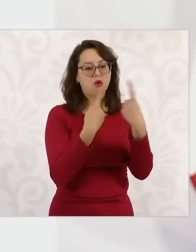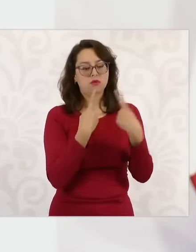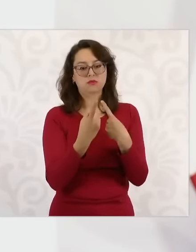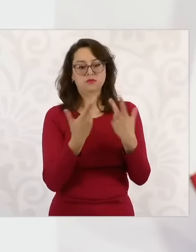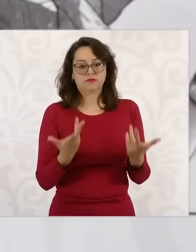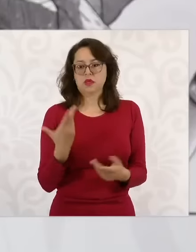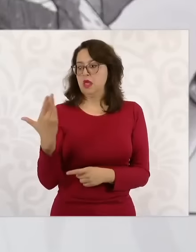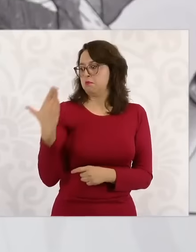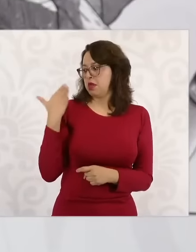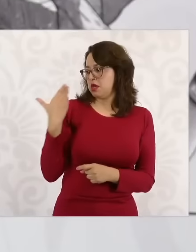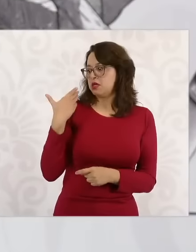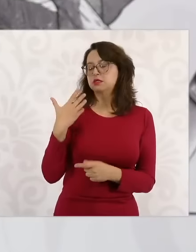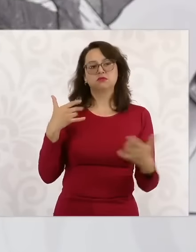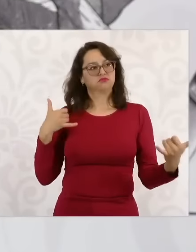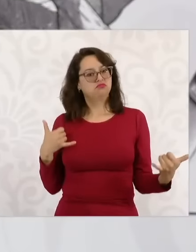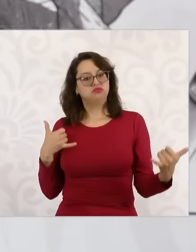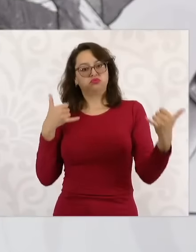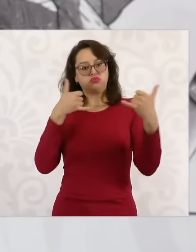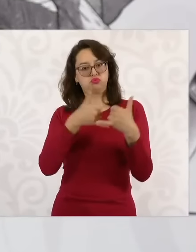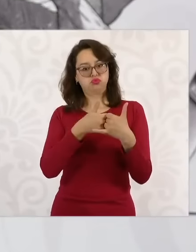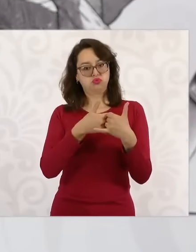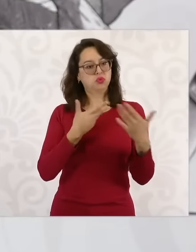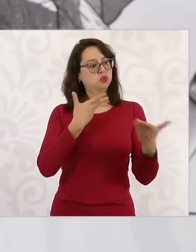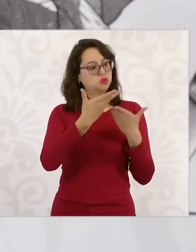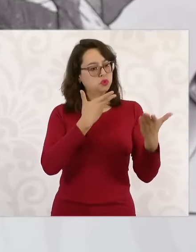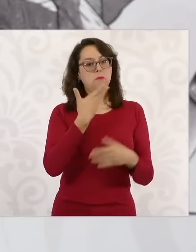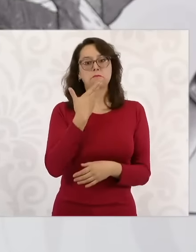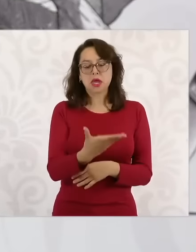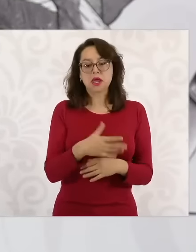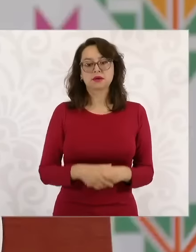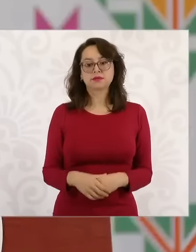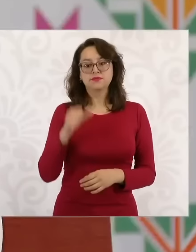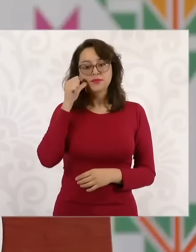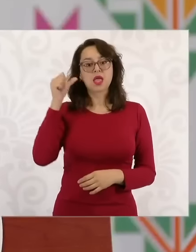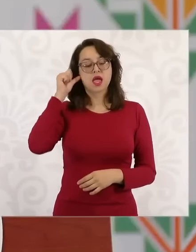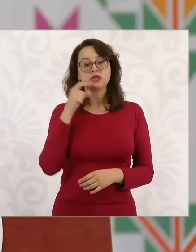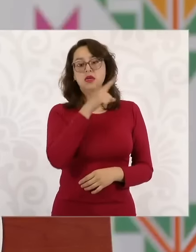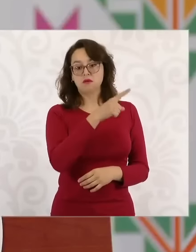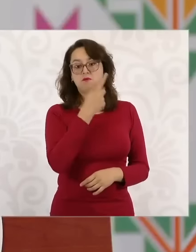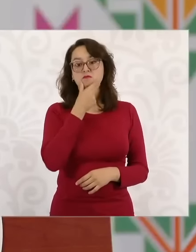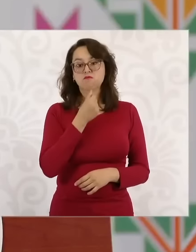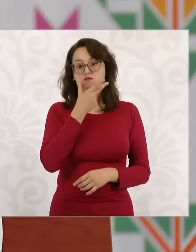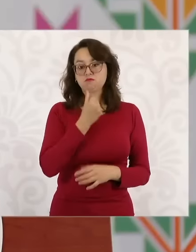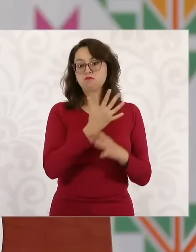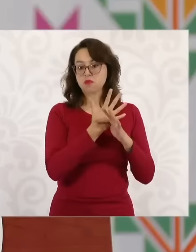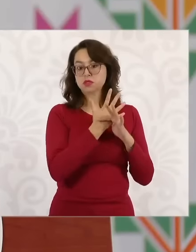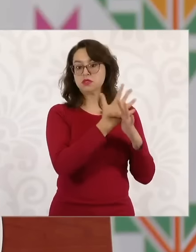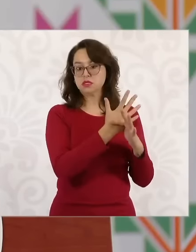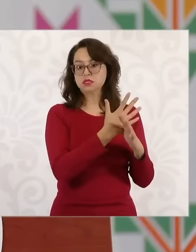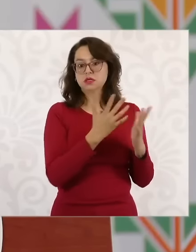llamada que tuvimos el sábado fue muy buena. Ayer él afirmó lo que yo ya había comentado